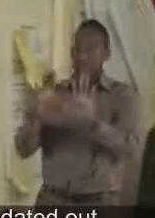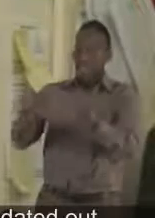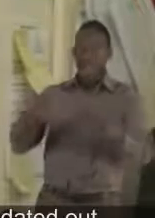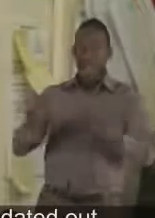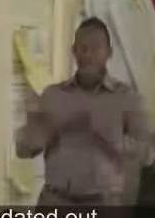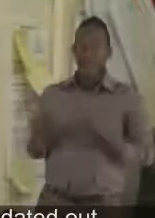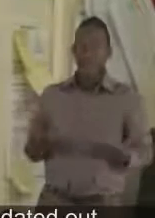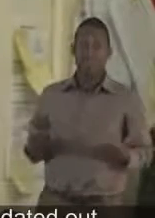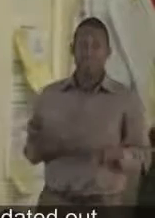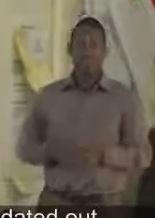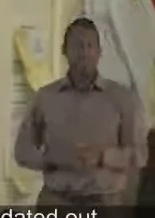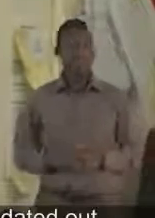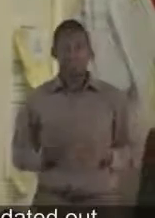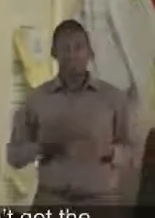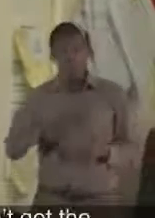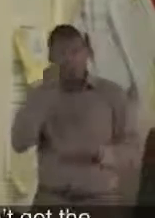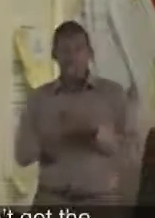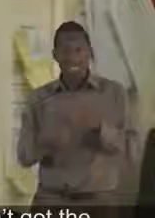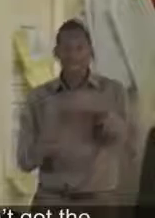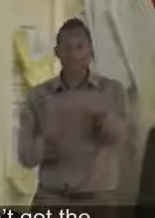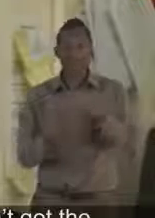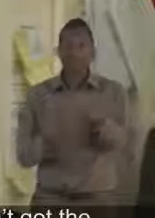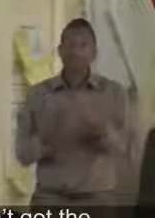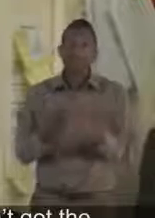ولكن بسبب حقيقة أنهم لديهم الحق مثل أي شخص آخر